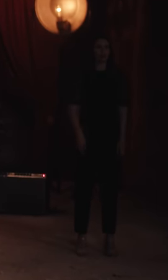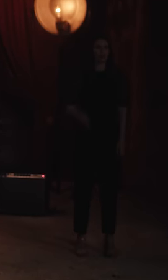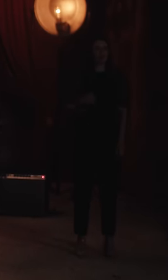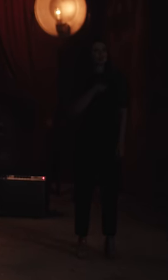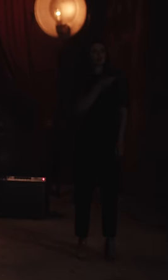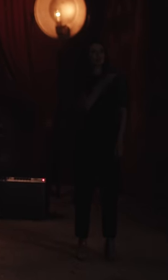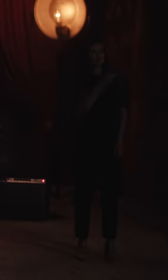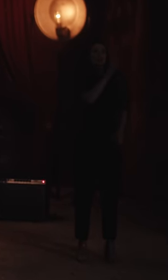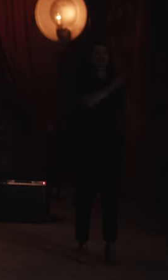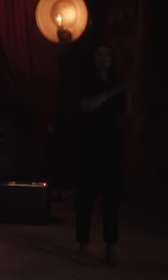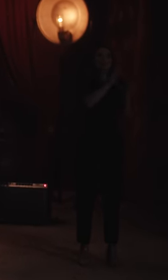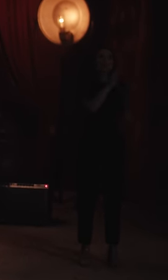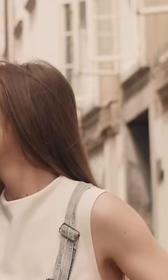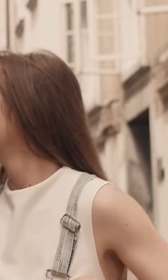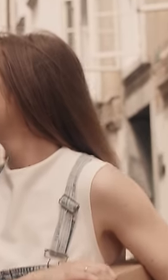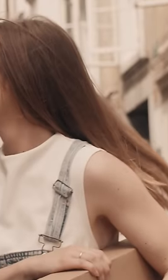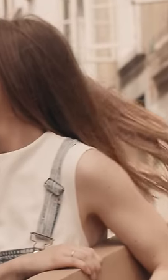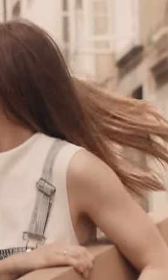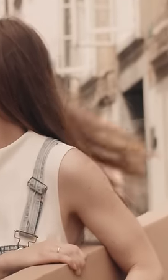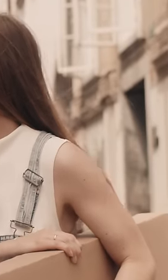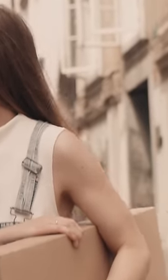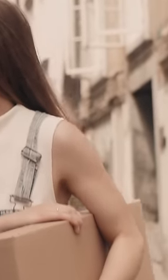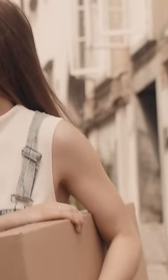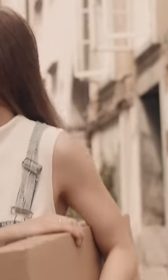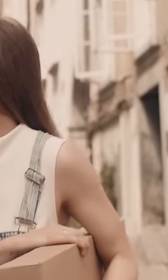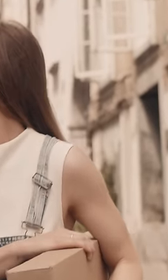Redki ljudje so še takšni kot ti